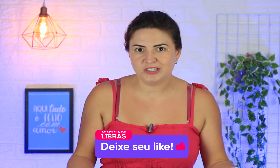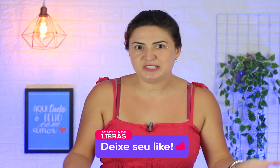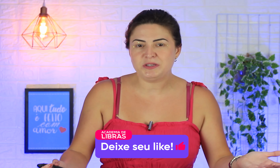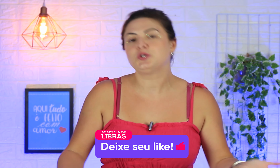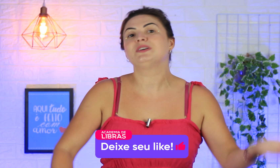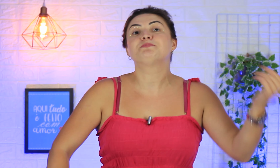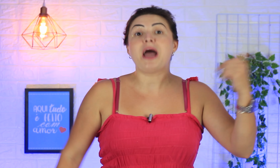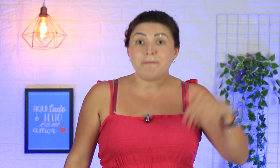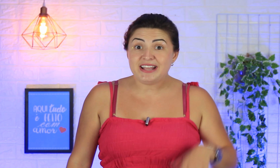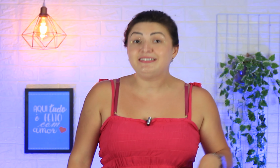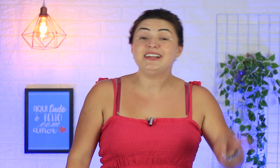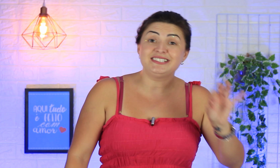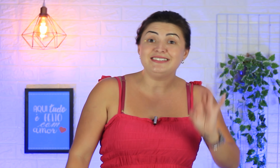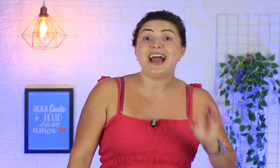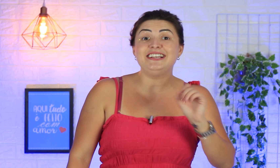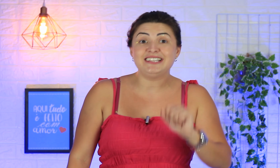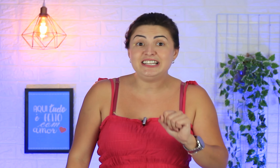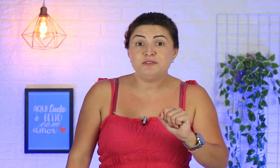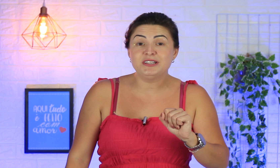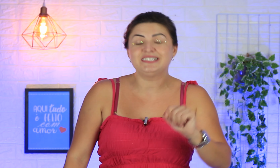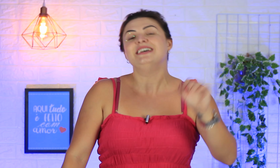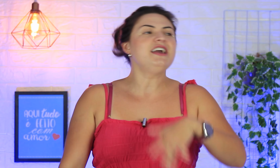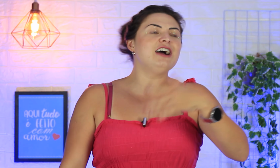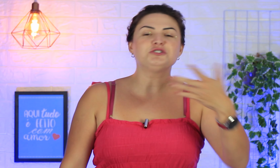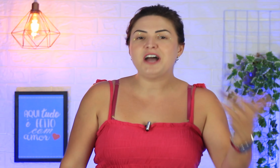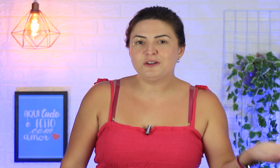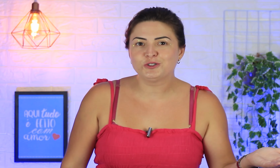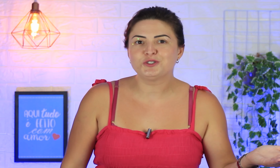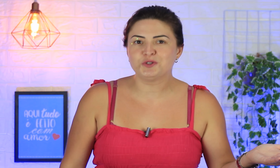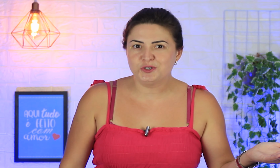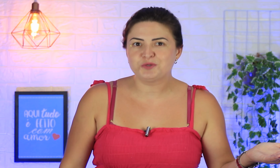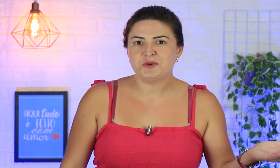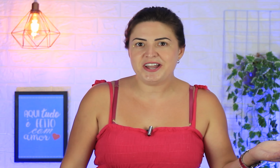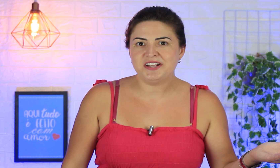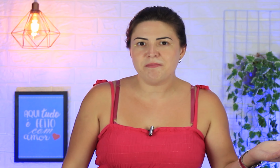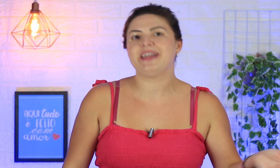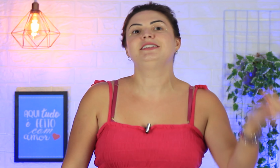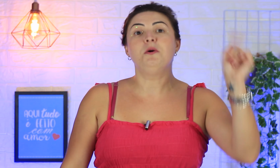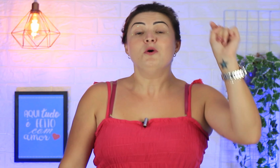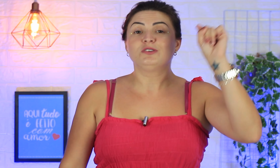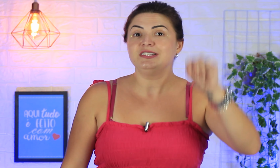outras pessoas para aprender sinais em libras e ajudar outros surdos por aí também então os